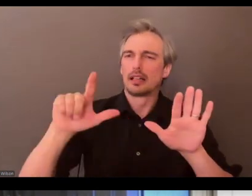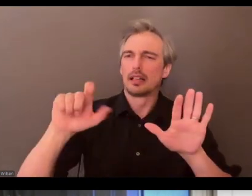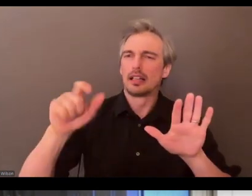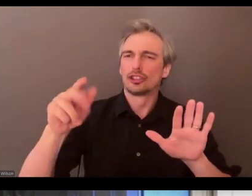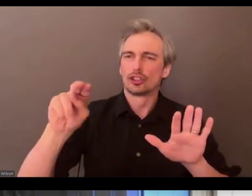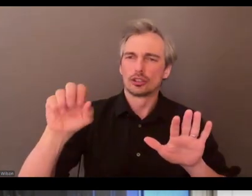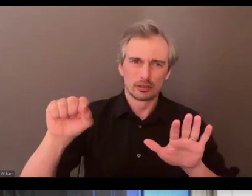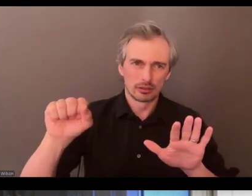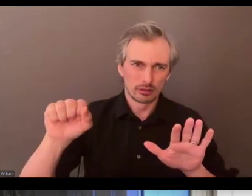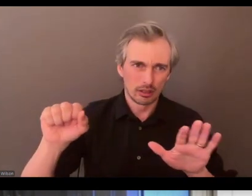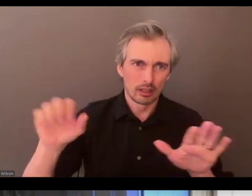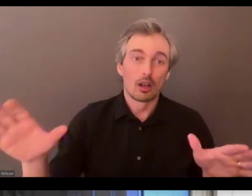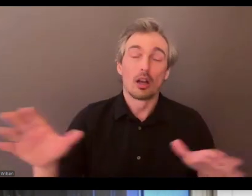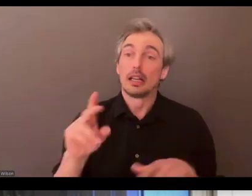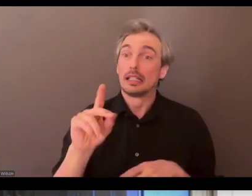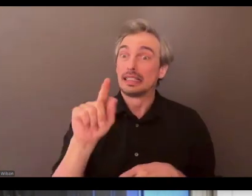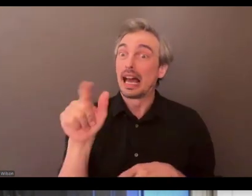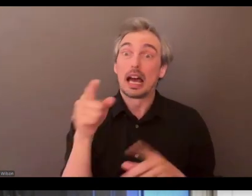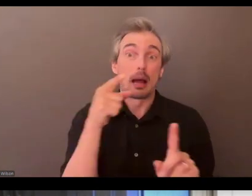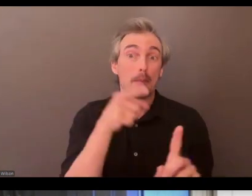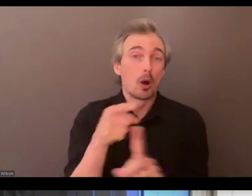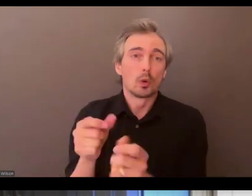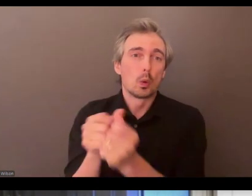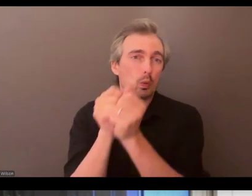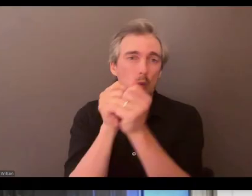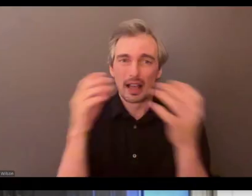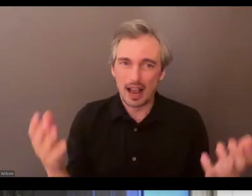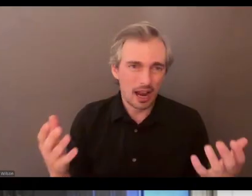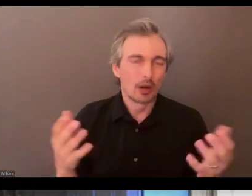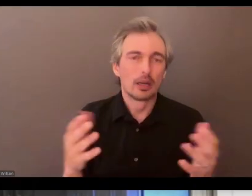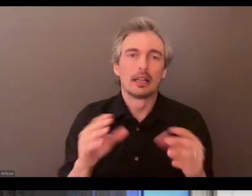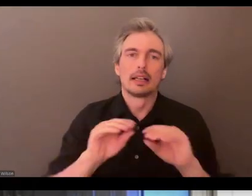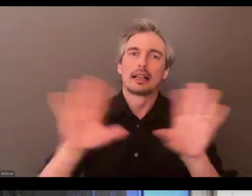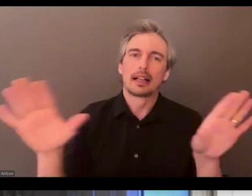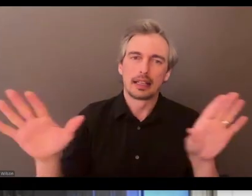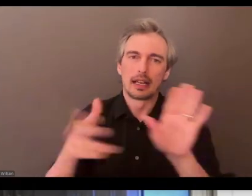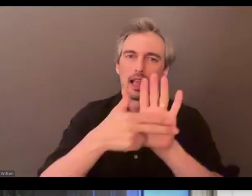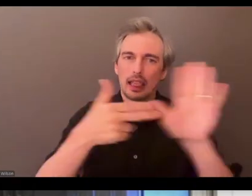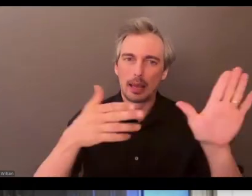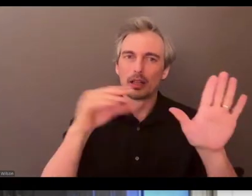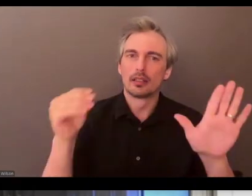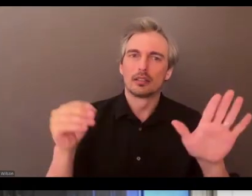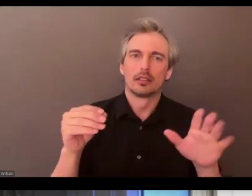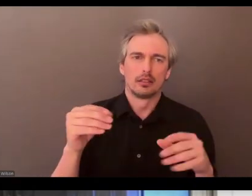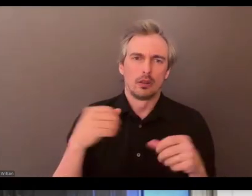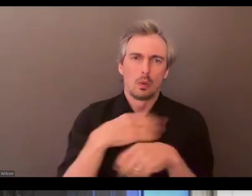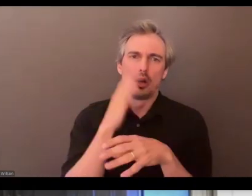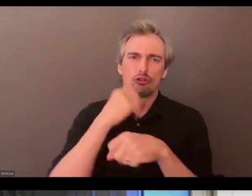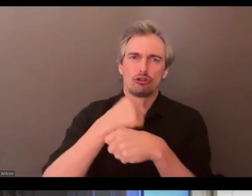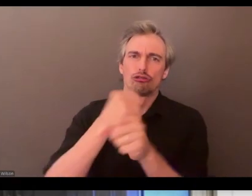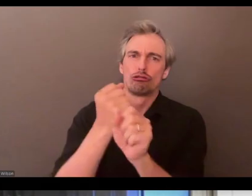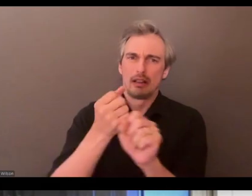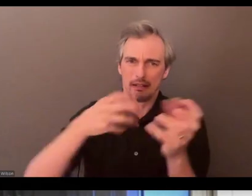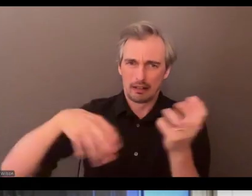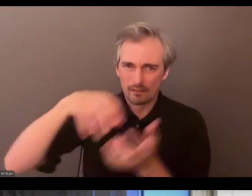凡例は、説明するチャ ートの近くに配置する必要があ り、ダッシュボ ードの隅に隠れていてはいけません。